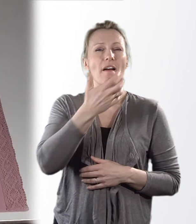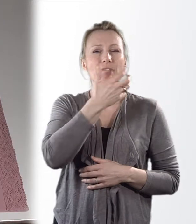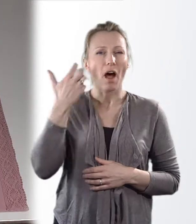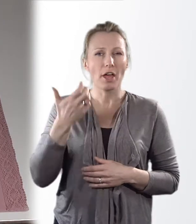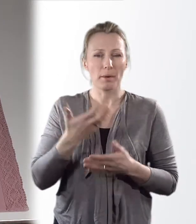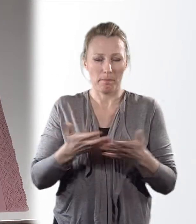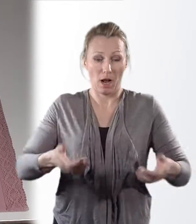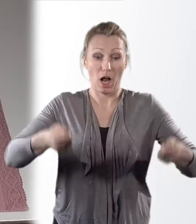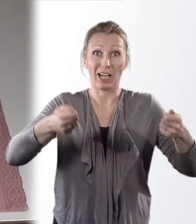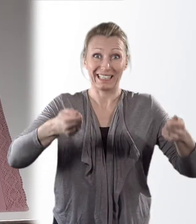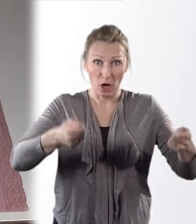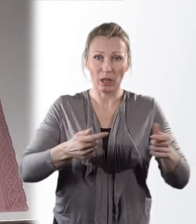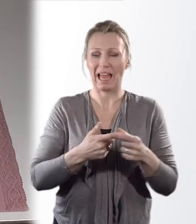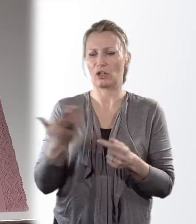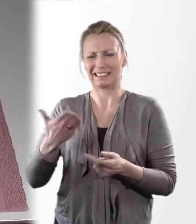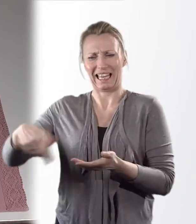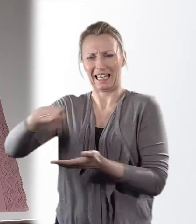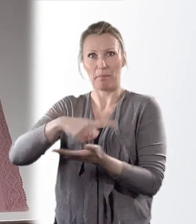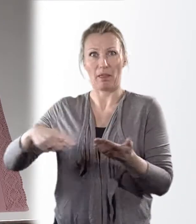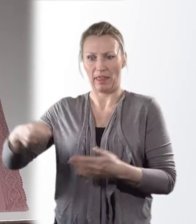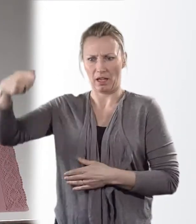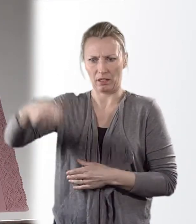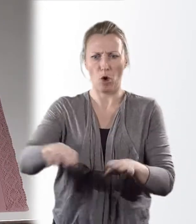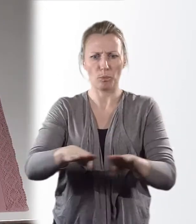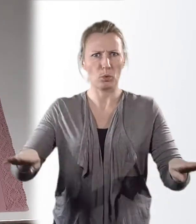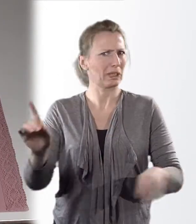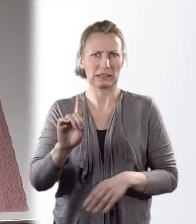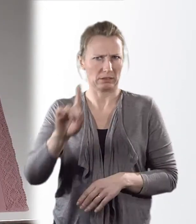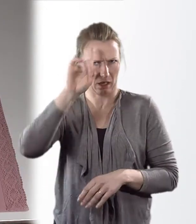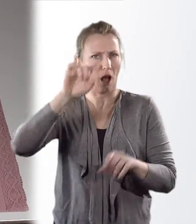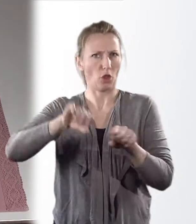Varme kasseroller og stekepanner kan ødelegge bordet.